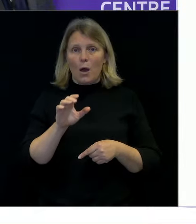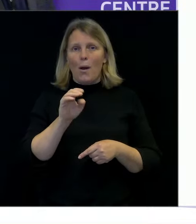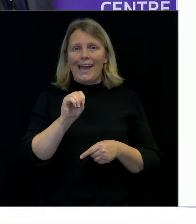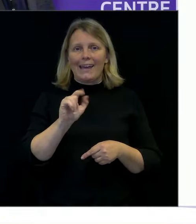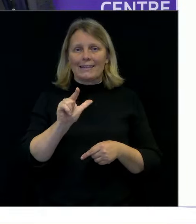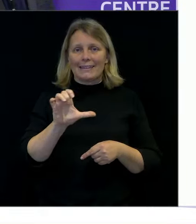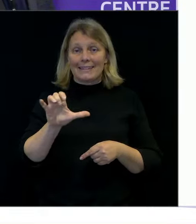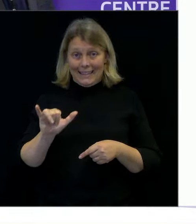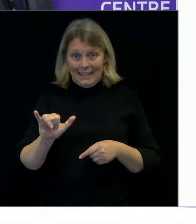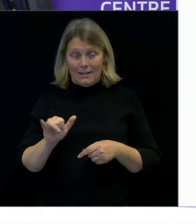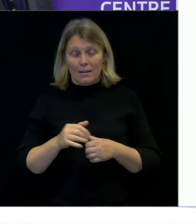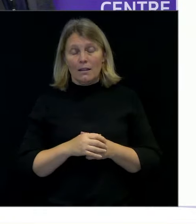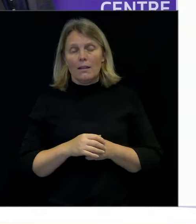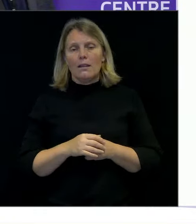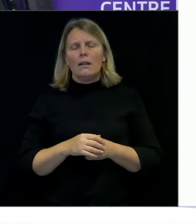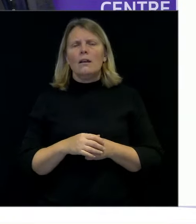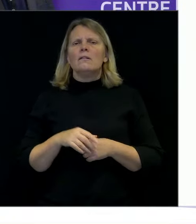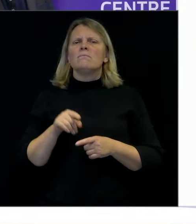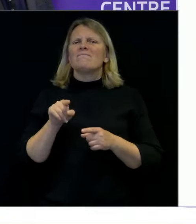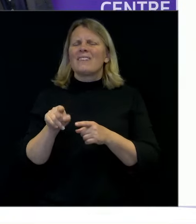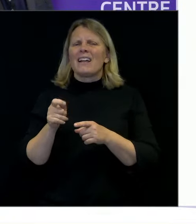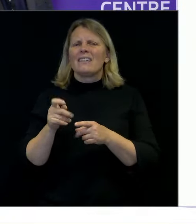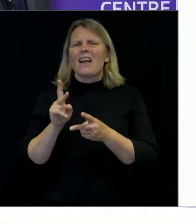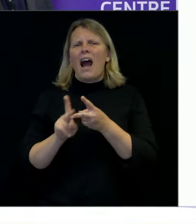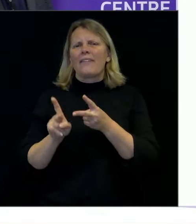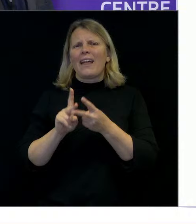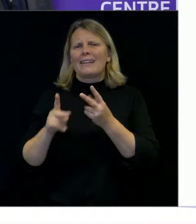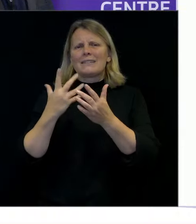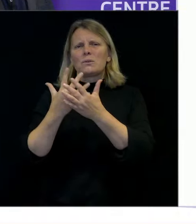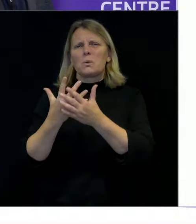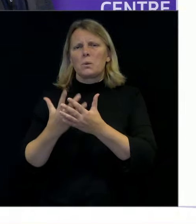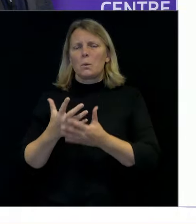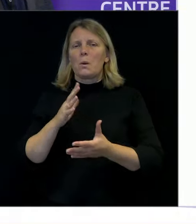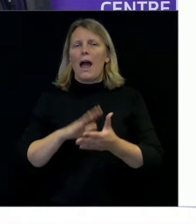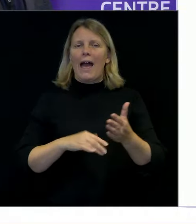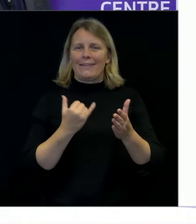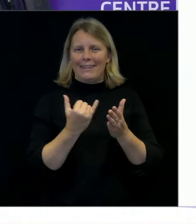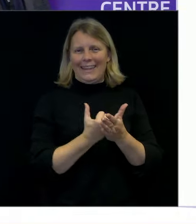Där är det annorlunda uppbyggt än inom ramen för SiS och CEN.